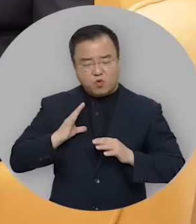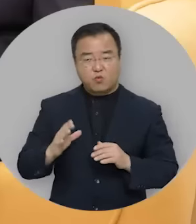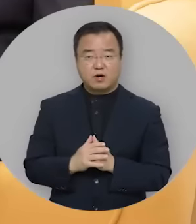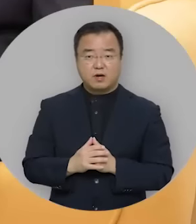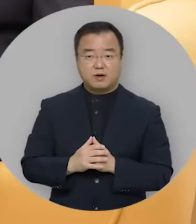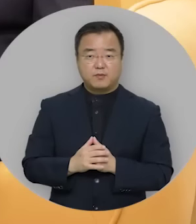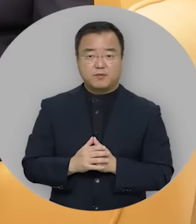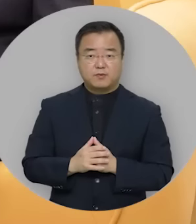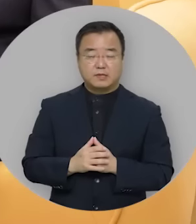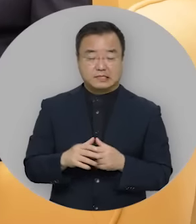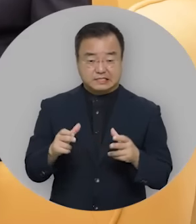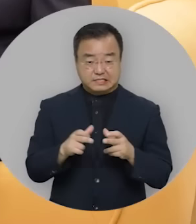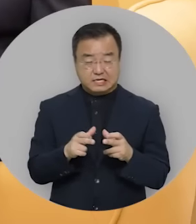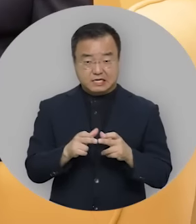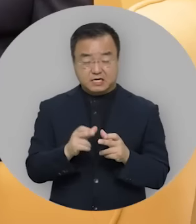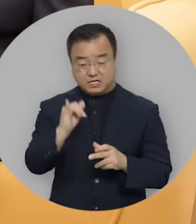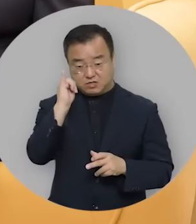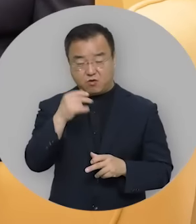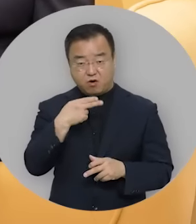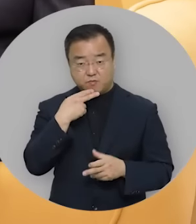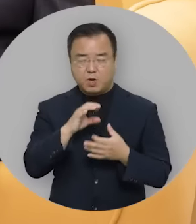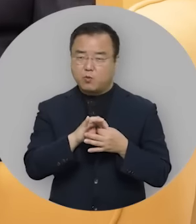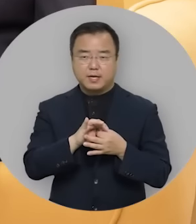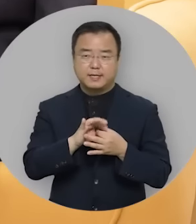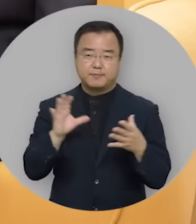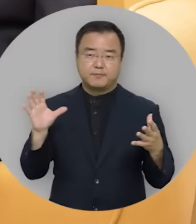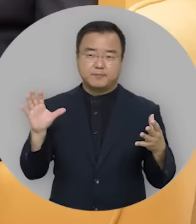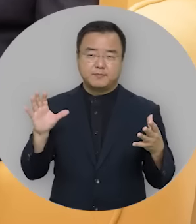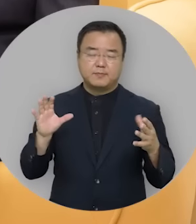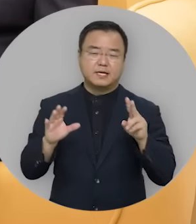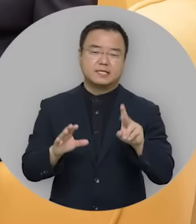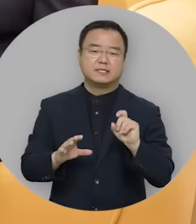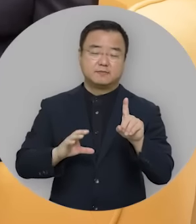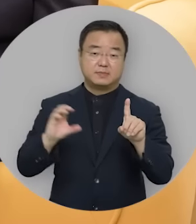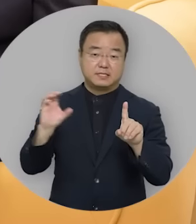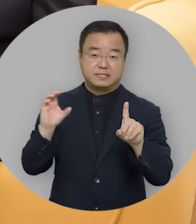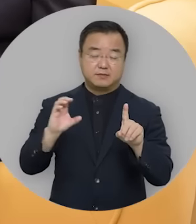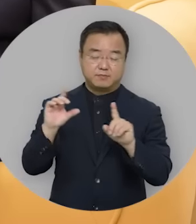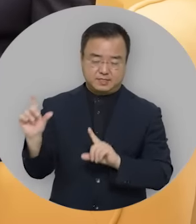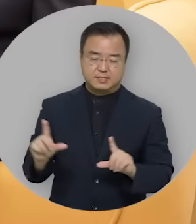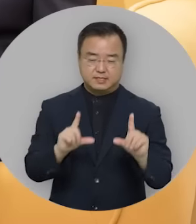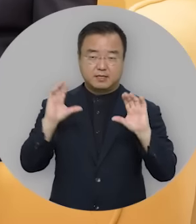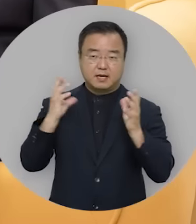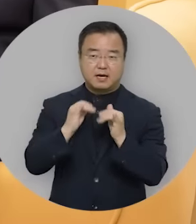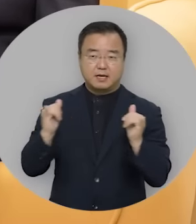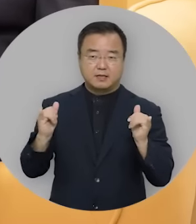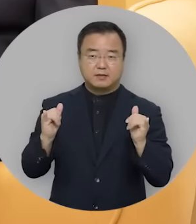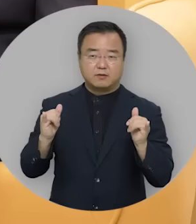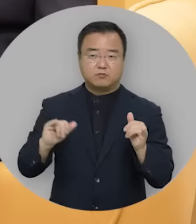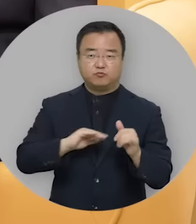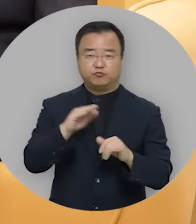아이들은 장애, 비장애 관계없이 지금 21세기를 사는 아이들이잖아요. 그러니까 우리랑 다 다르고